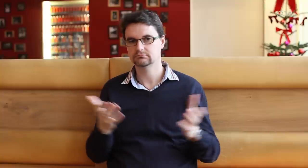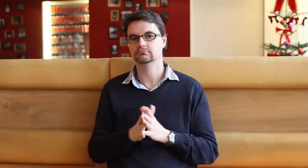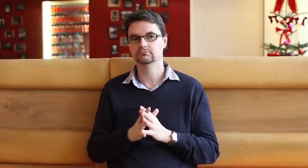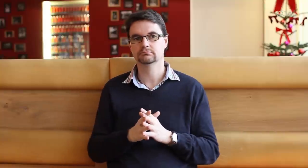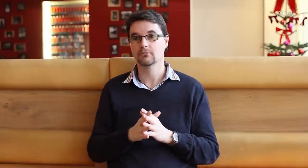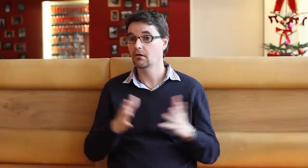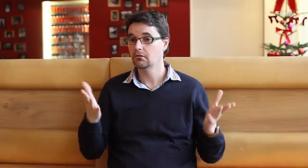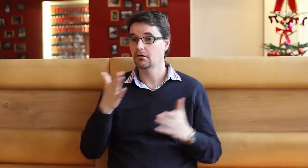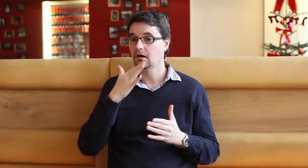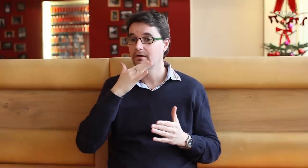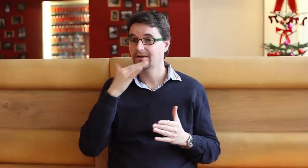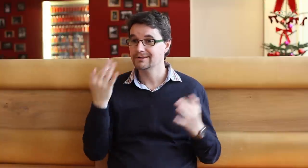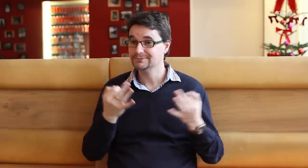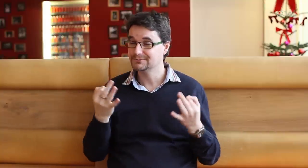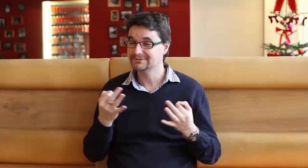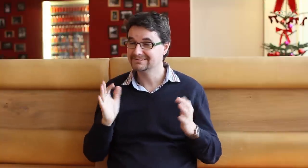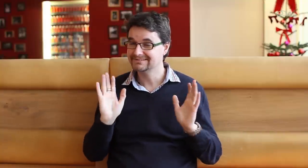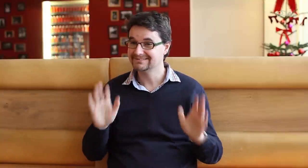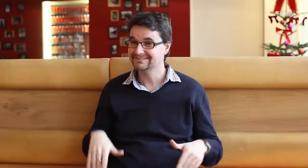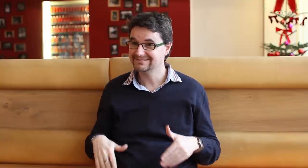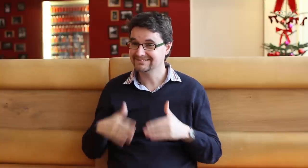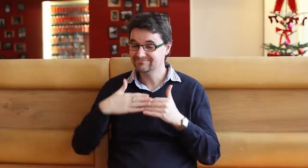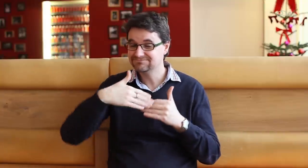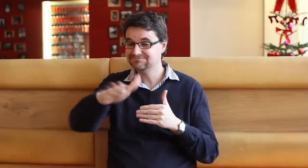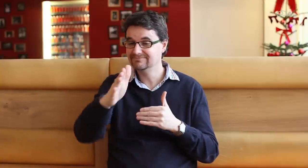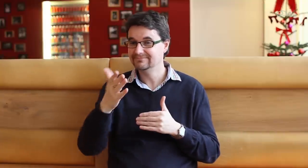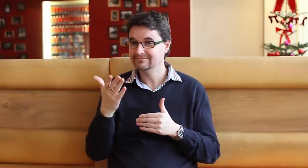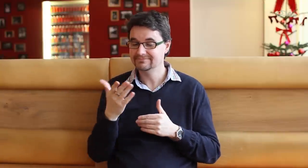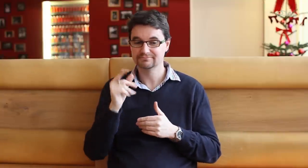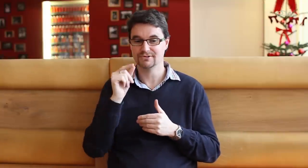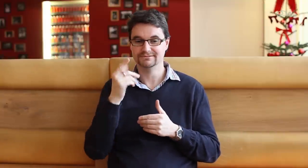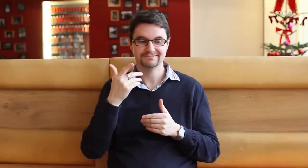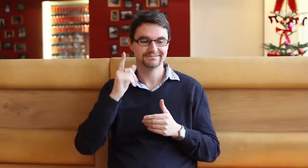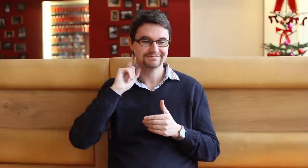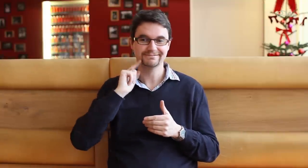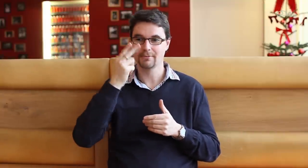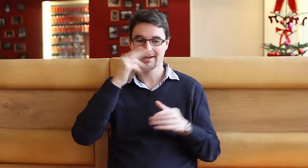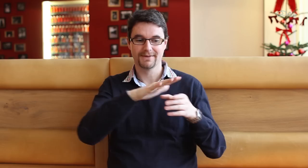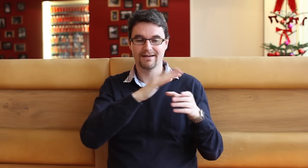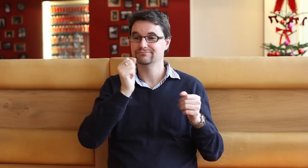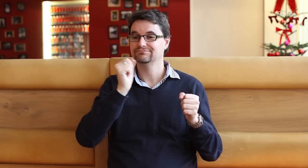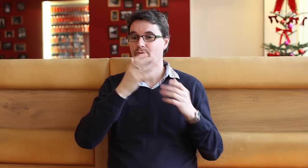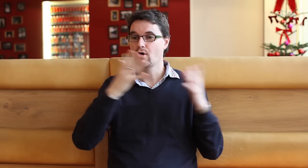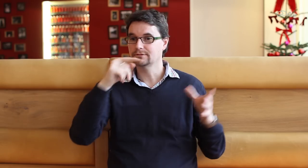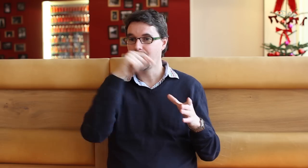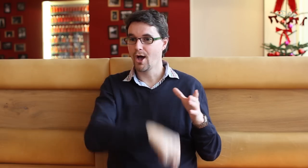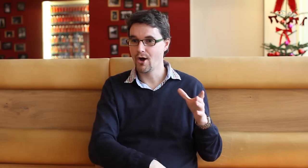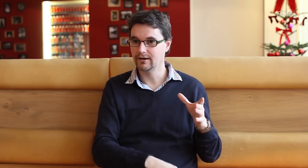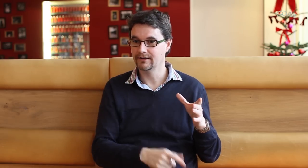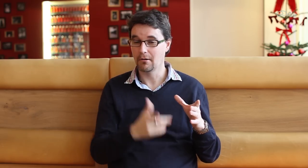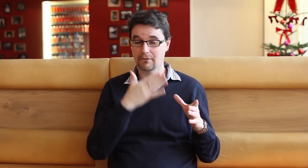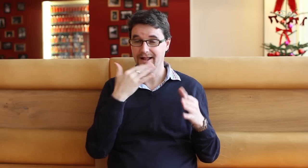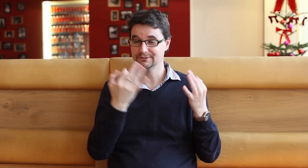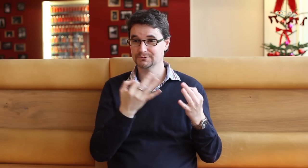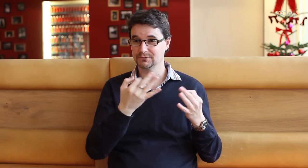Es gibt noch viel zu tun! Das heißt, im Taubblindenbereich gibt es noch ein großes Loch. Es ist noch sehr viel zu tun!